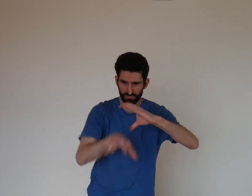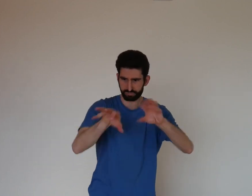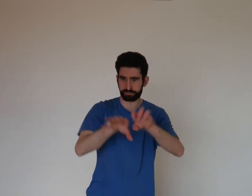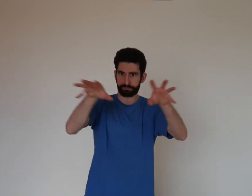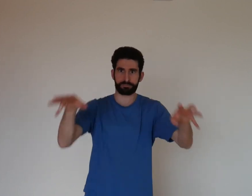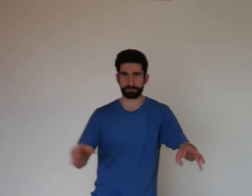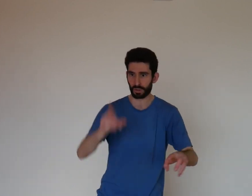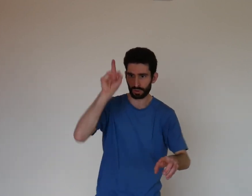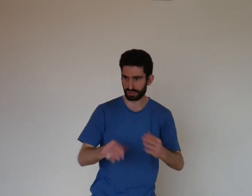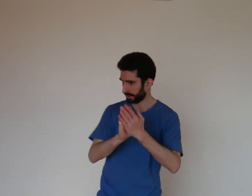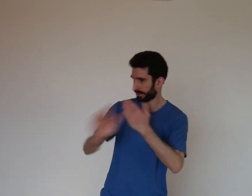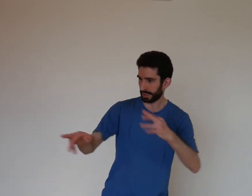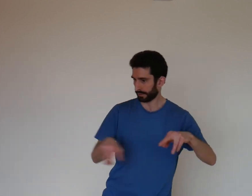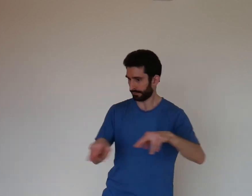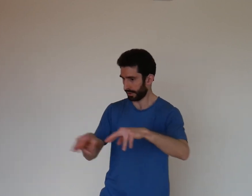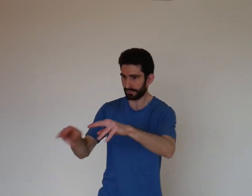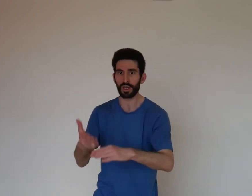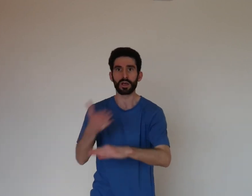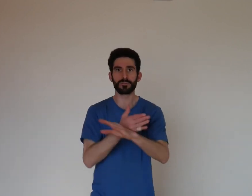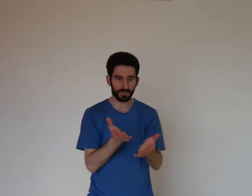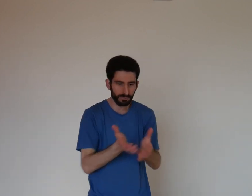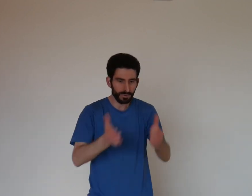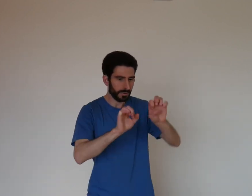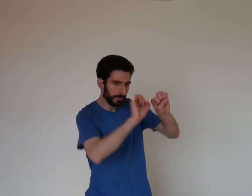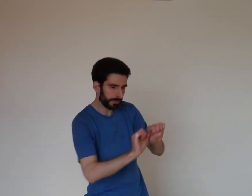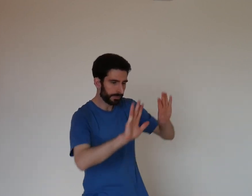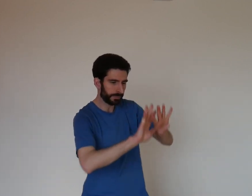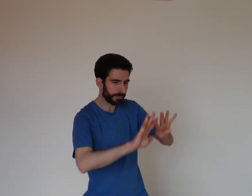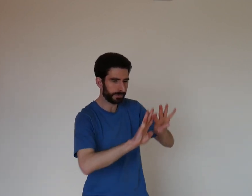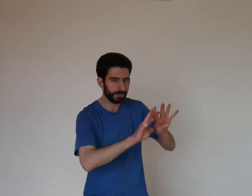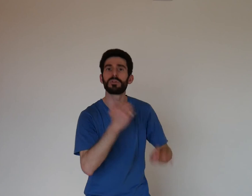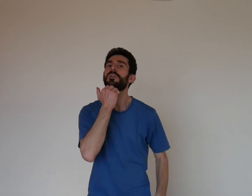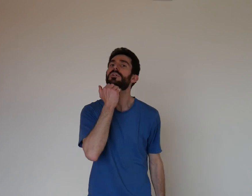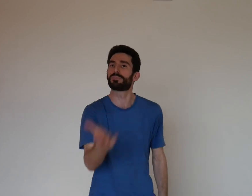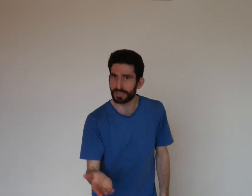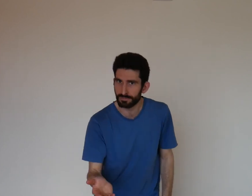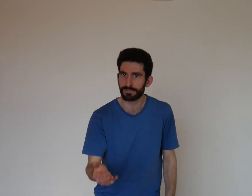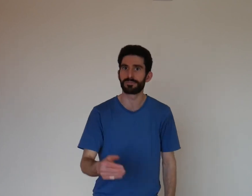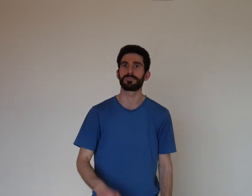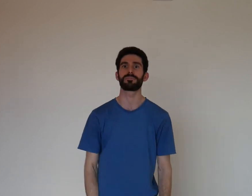les égouts débordent. L'eau est rejetée directement dans le fleuve car les stations d'épuration ne peuvent pas gérer.